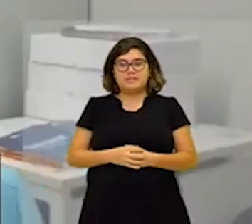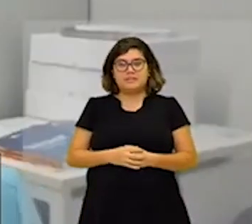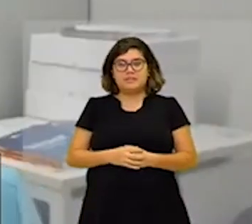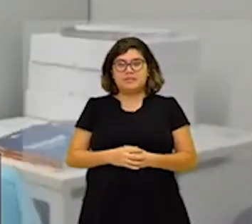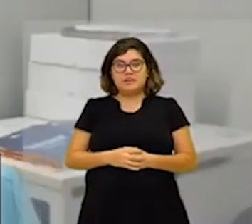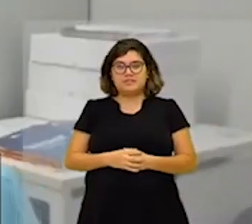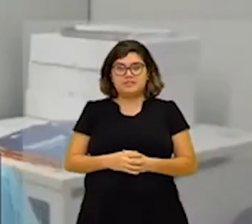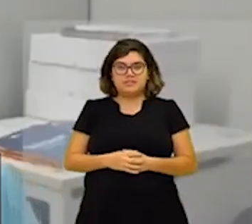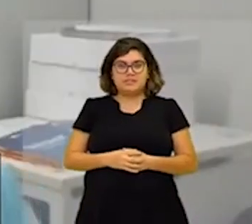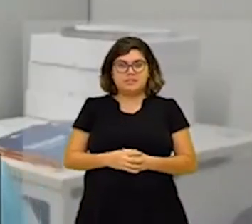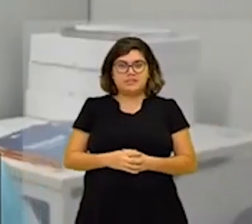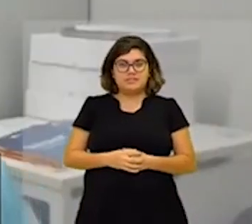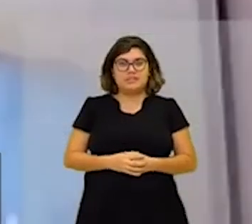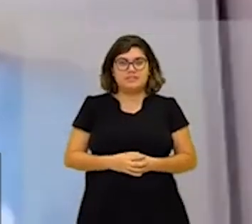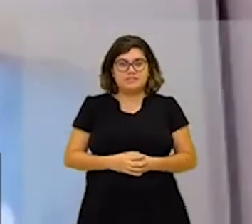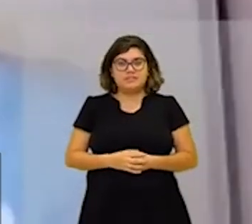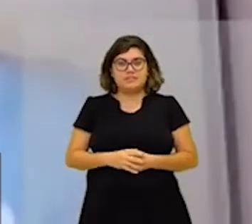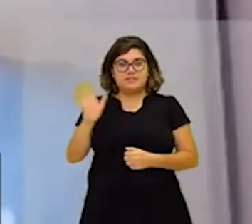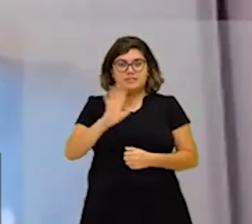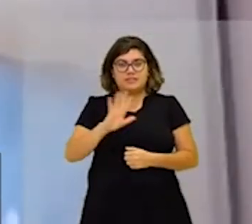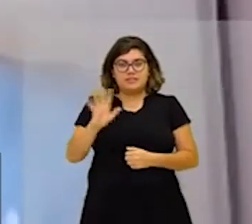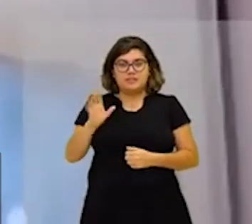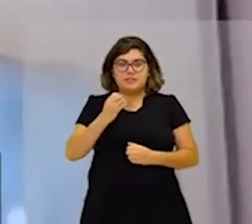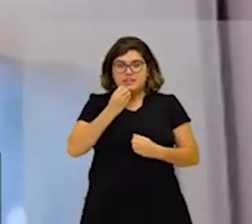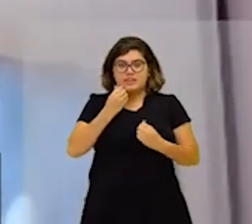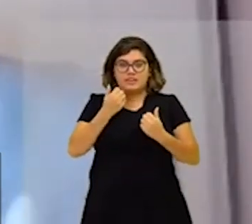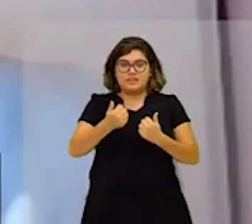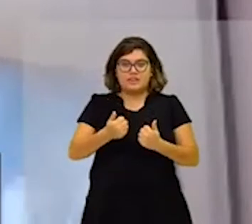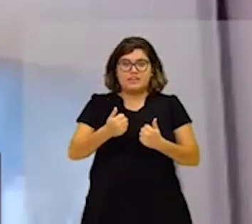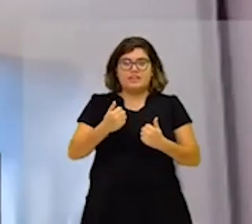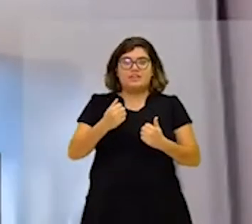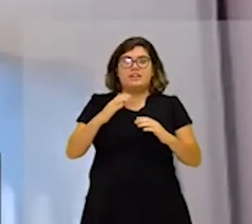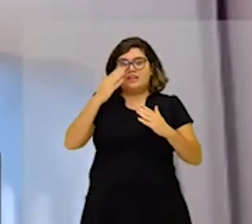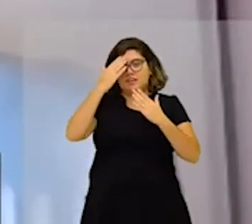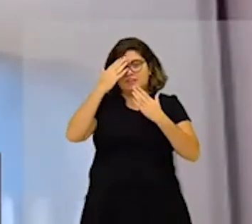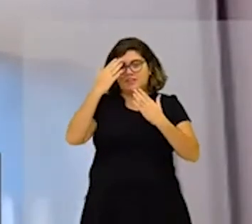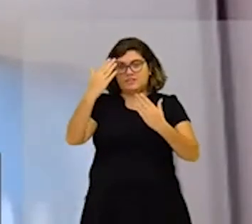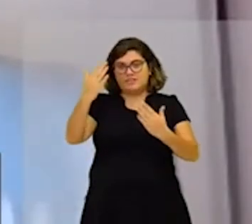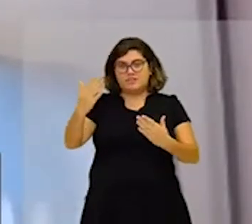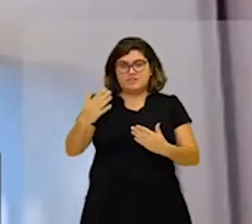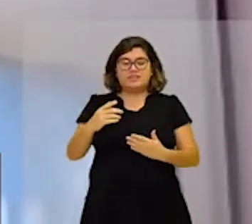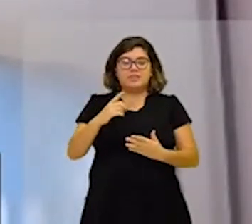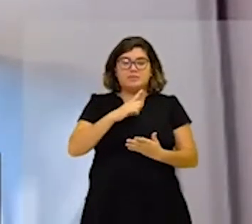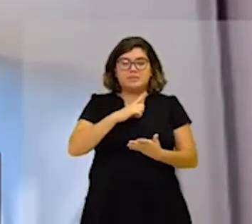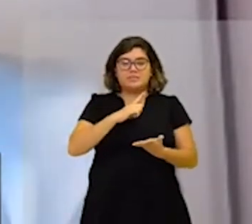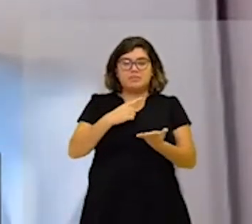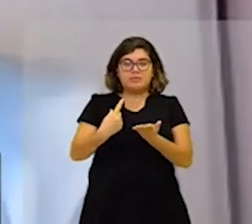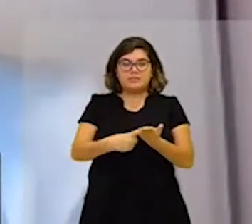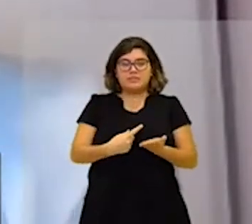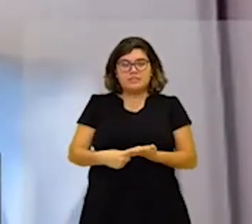paz a todos a todos agradeço muito a Poliana organização do evento esse convite e quero